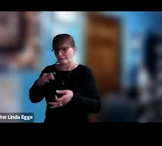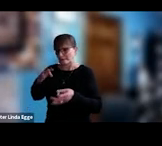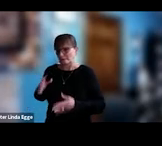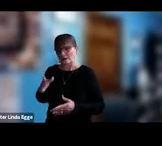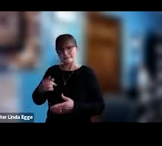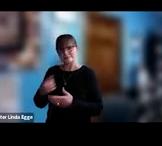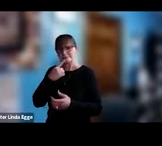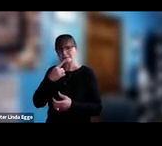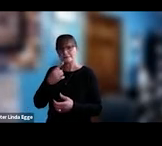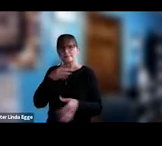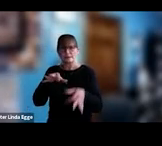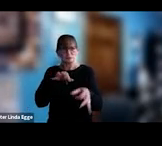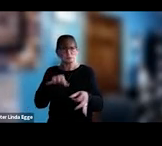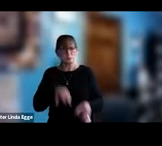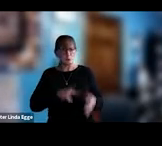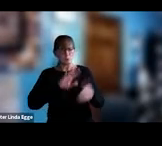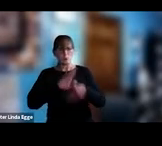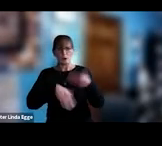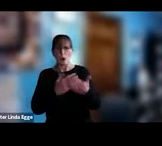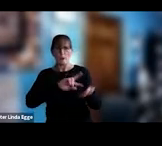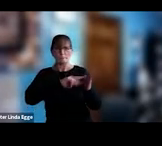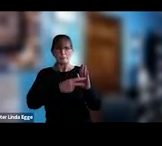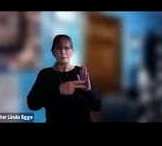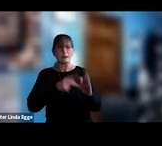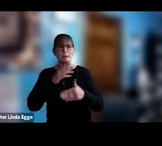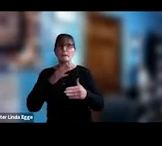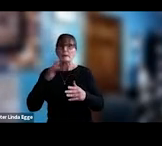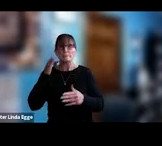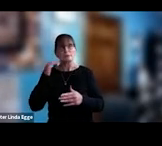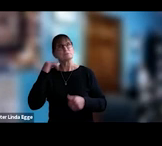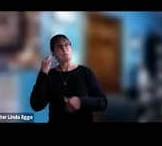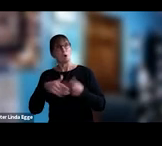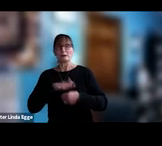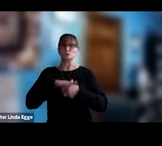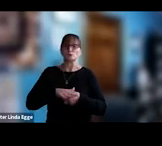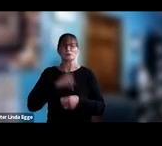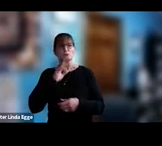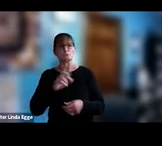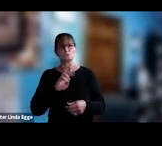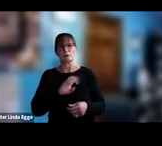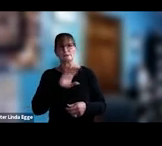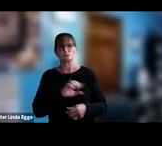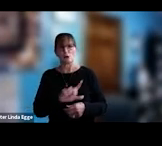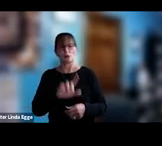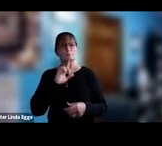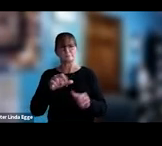de lo que realmente significa. Entonces, ya que ella dice: "Debido a todo mi estrés" quien escribió esto profundizó: "Rachel afirma que su uso continuado de sustancias